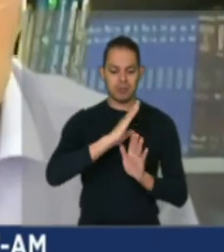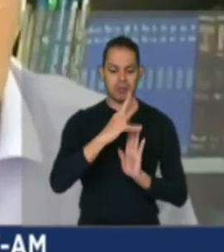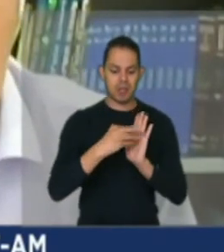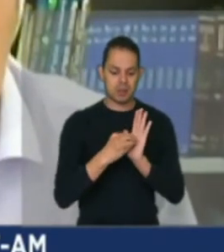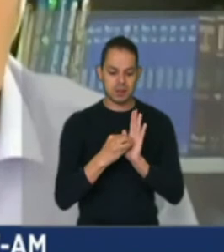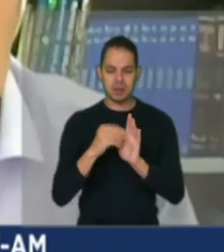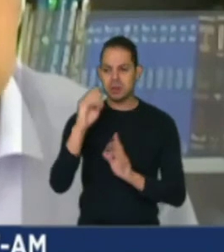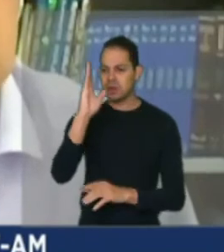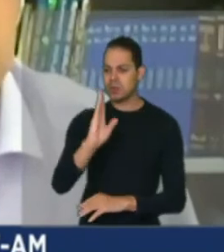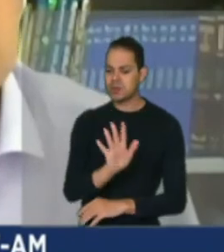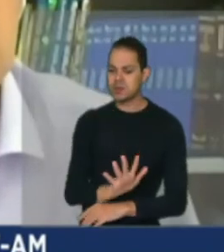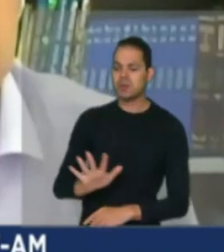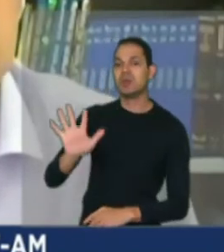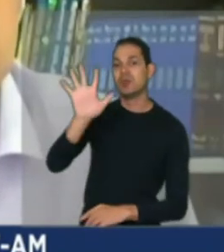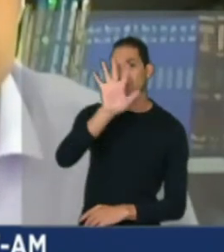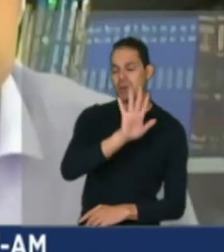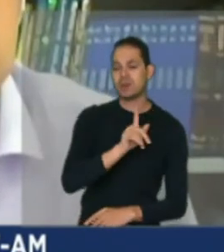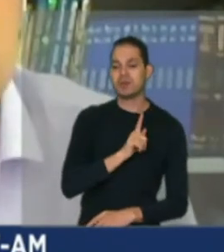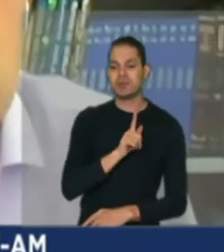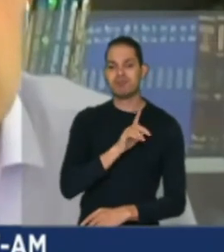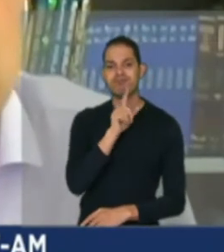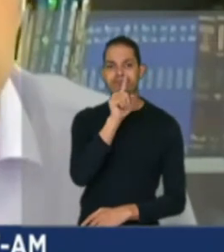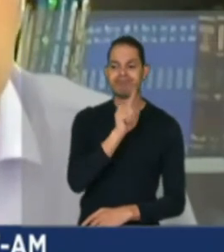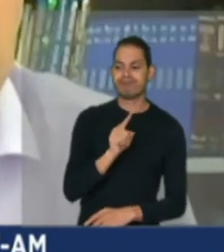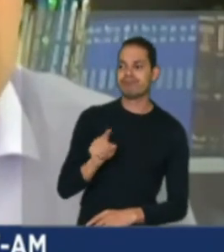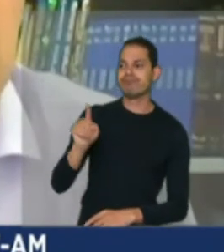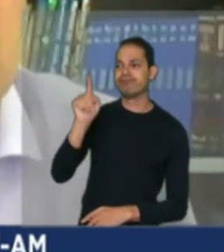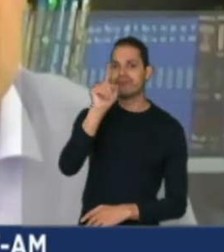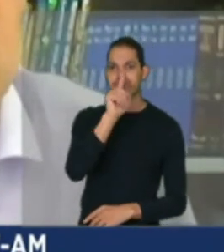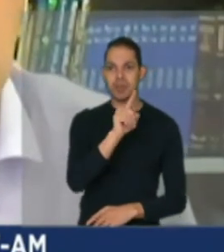NOSSO ESTADO, SIMPLESMENTE SUMIU O GOVERNO FEDERAL. É COMO SE NÓS NÃO TIVÀSSEMOS O GOVERNO FEDERAL. E ALIÁS,